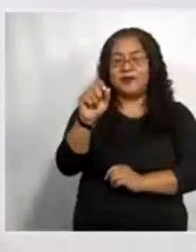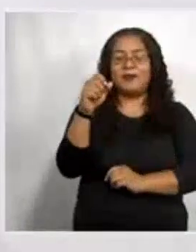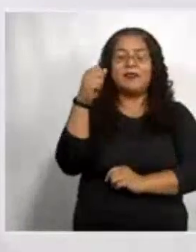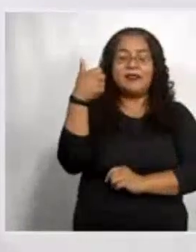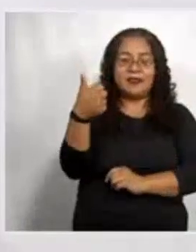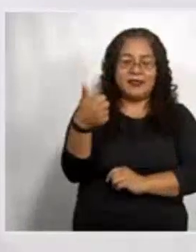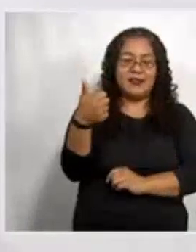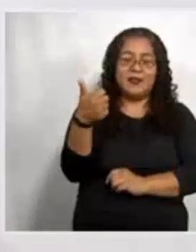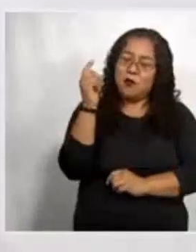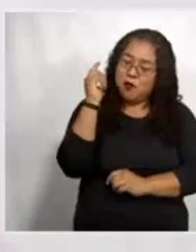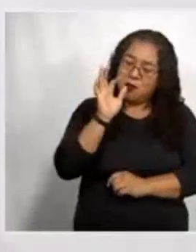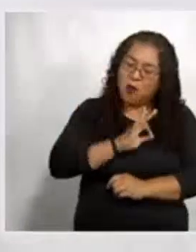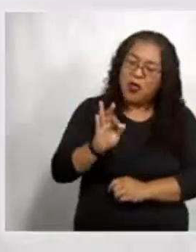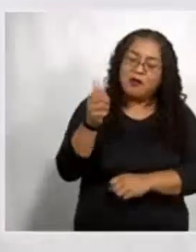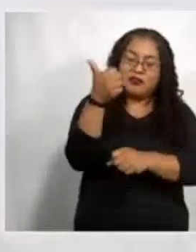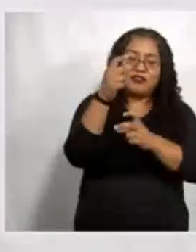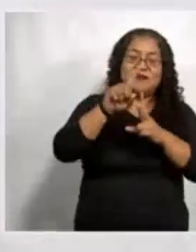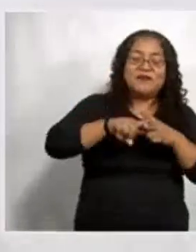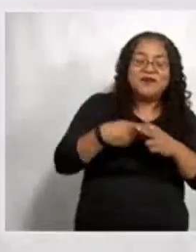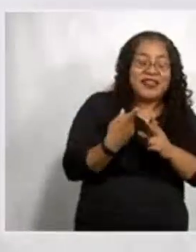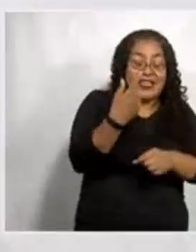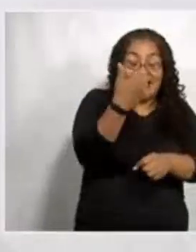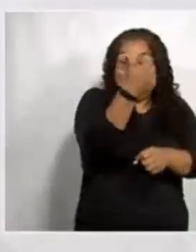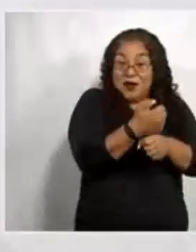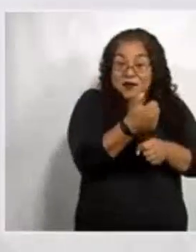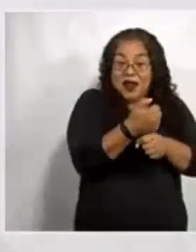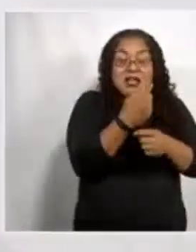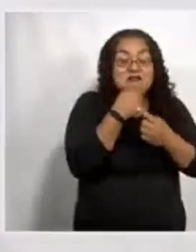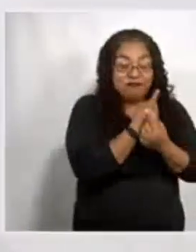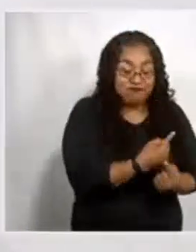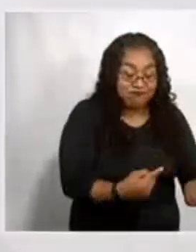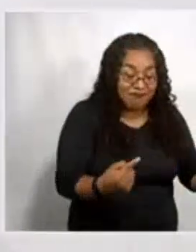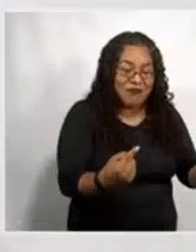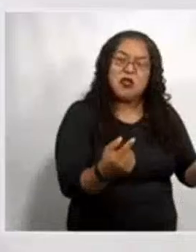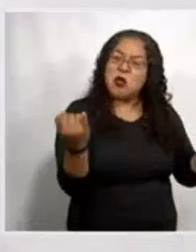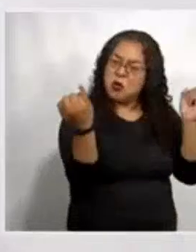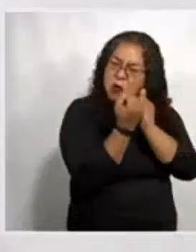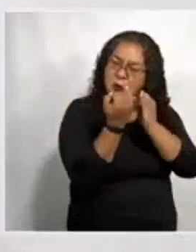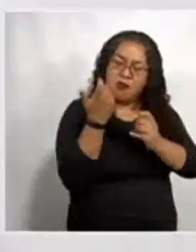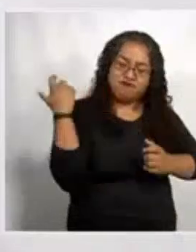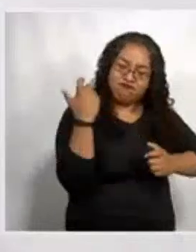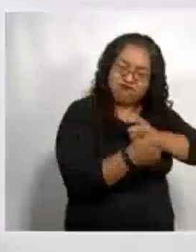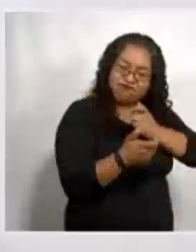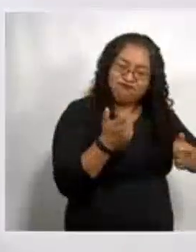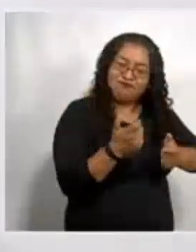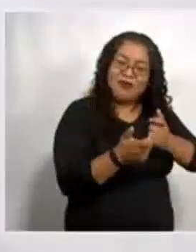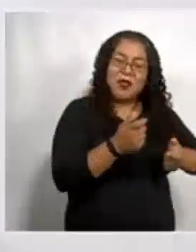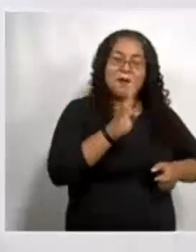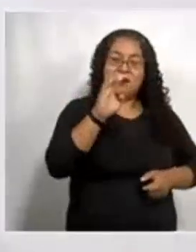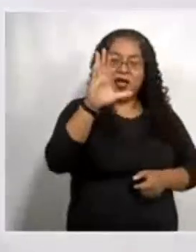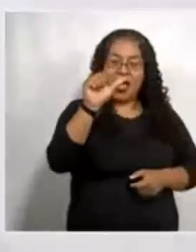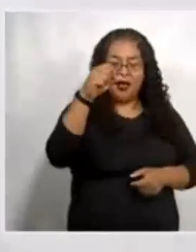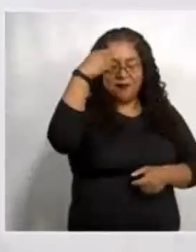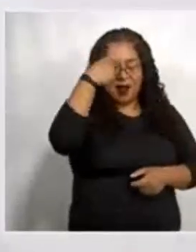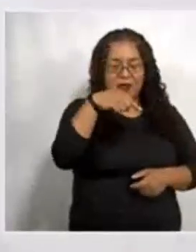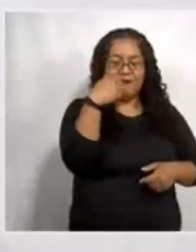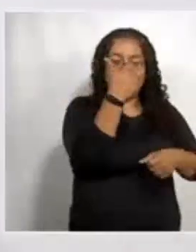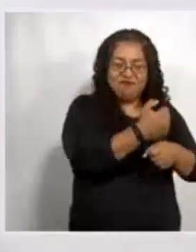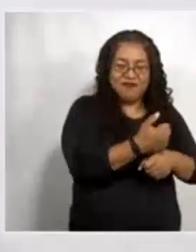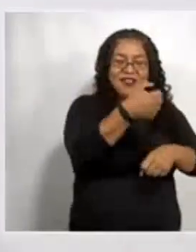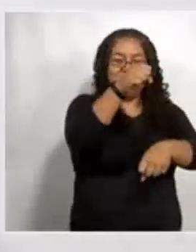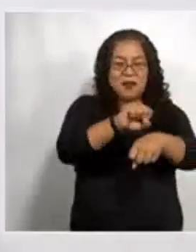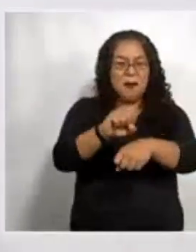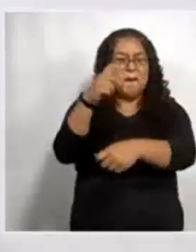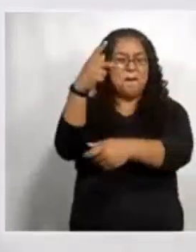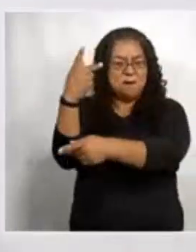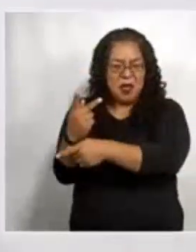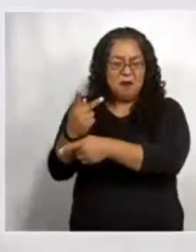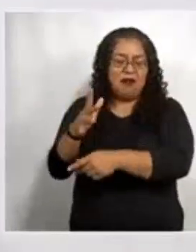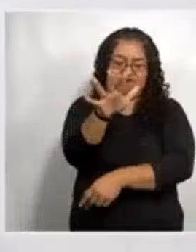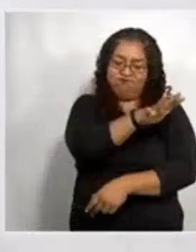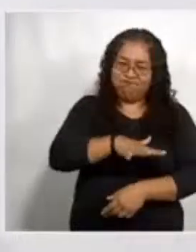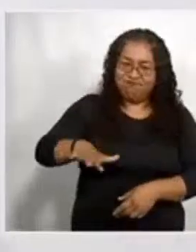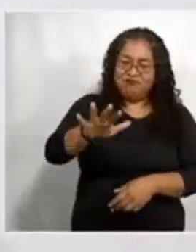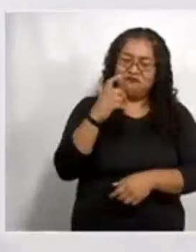poco cumplamos con la beca universal, primaria, secundaria y preparatoria.